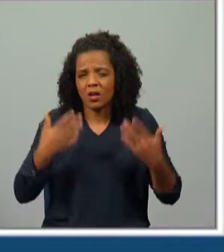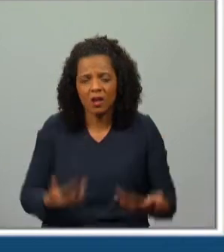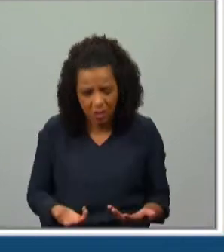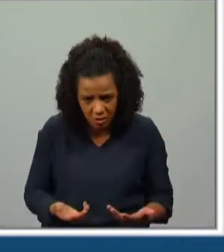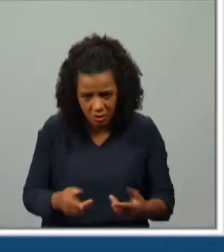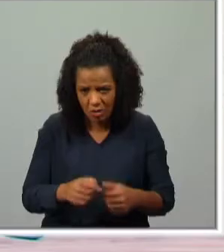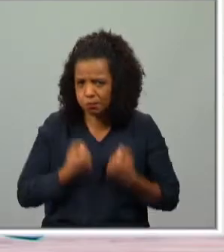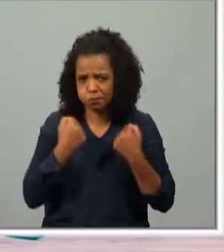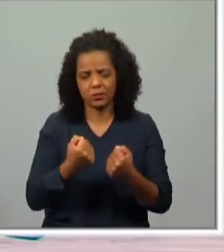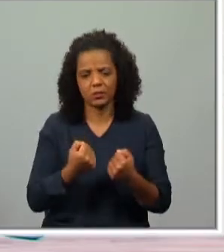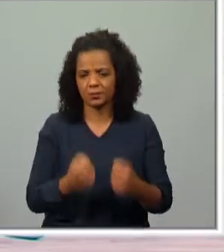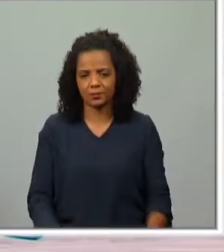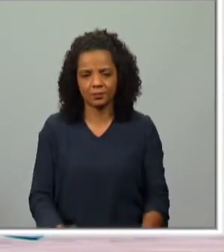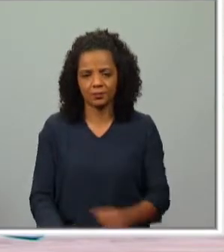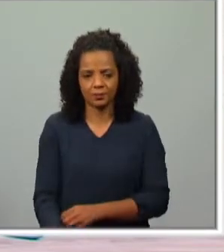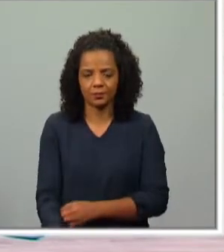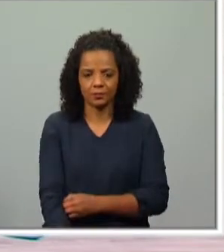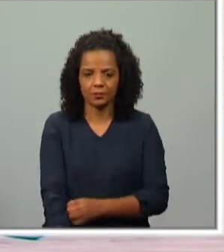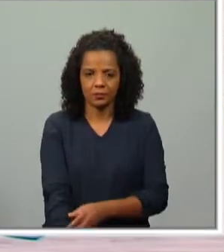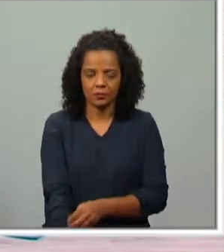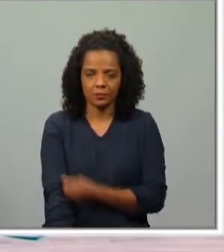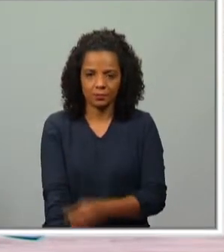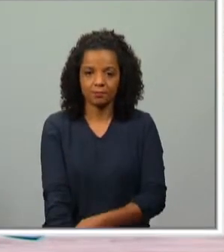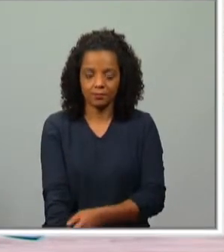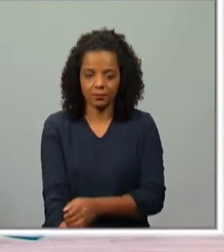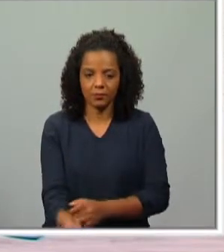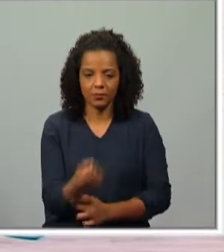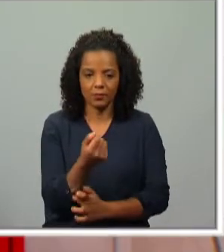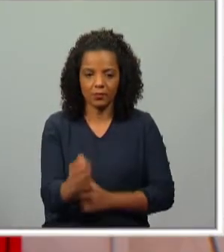tão alto temos agora já condições para fazer o 那麼高我們現在能夠做到